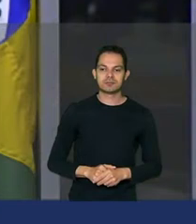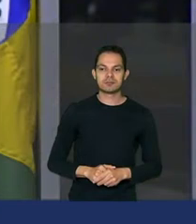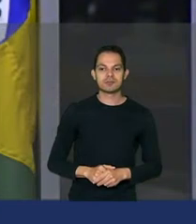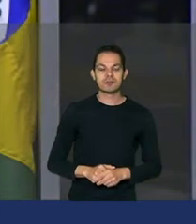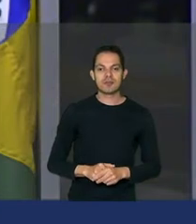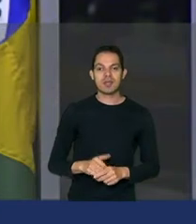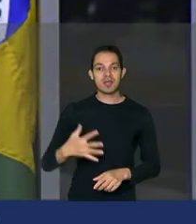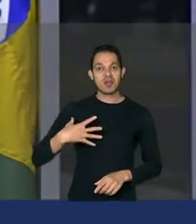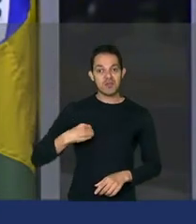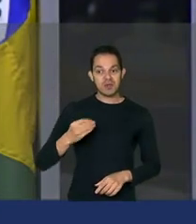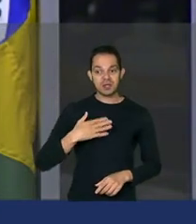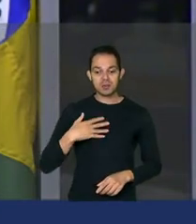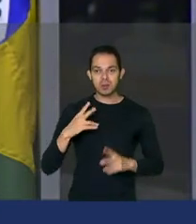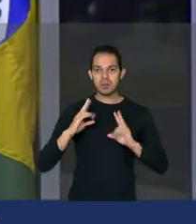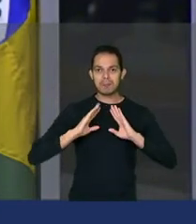SOBRE O GÁS DE COZINHA. E